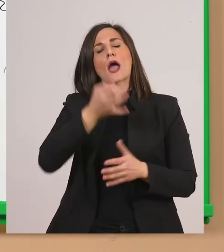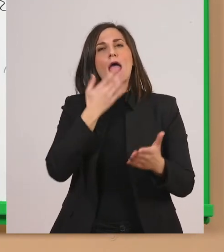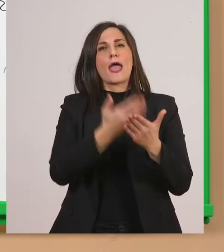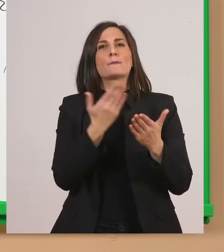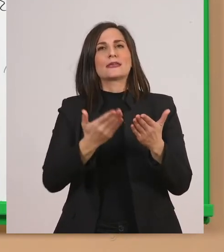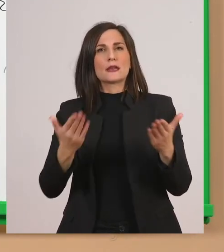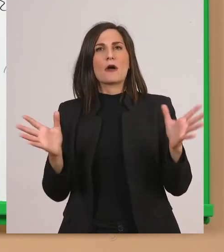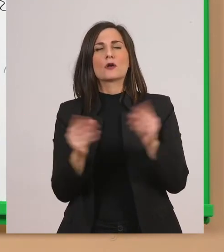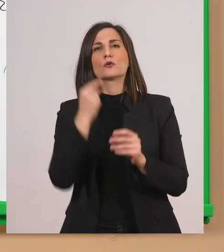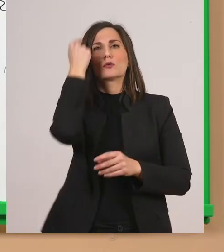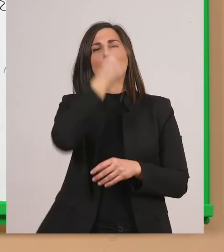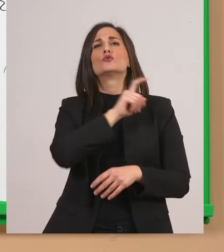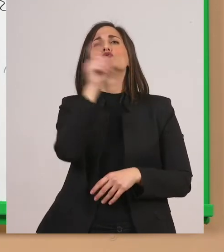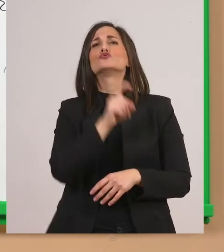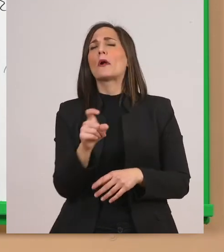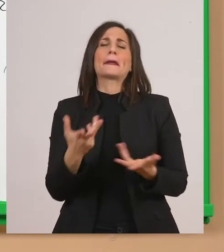Μπορώ να ταξιδεύω εύκολα.